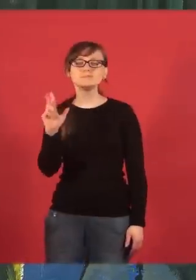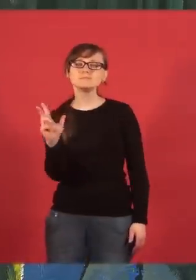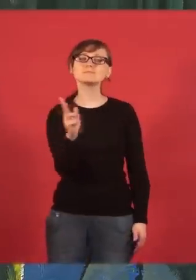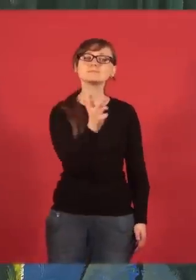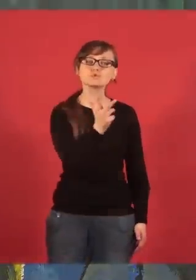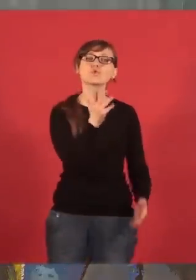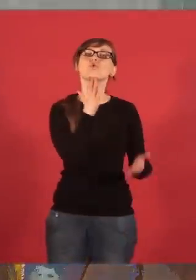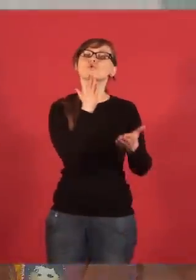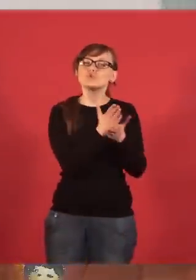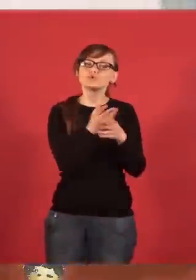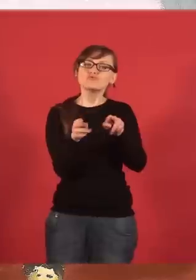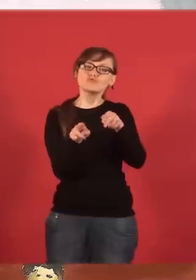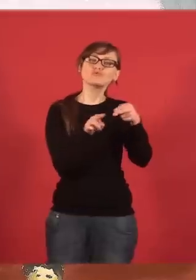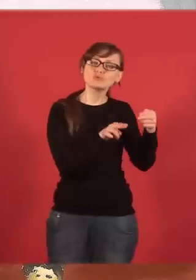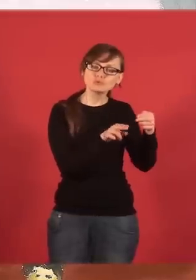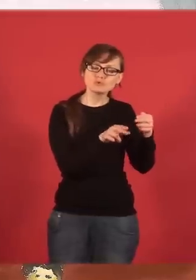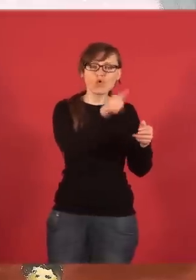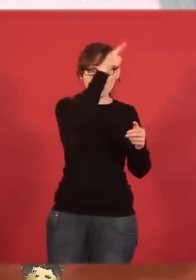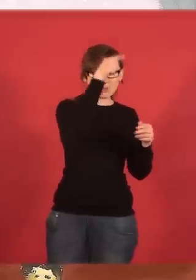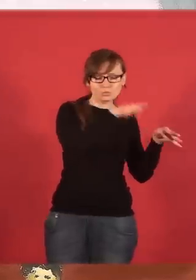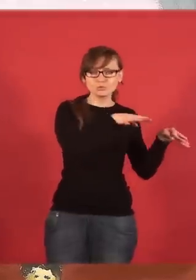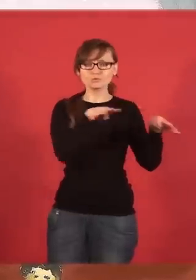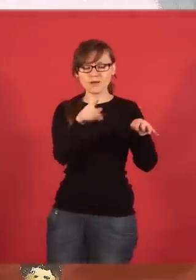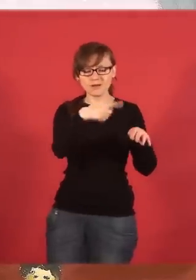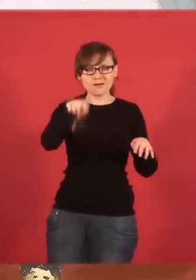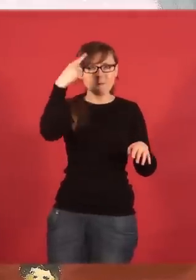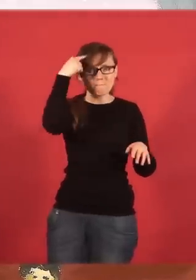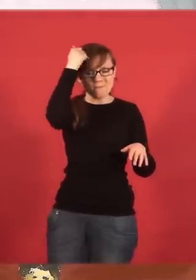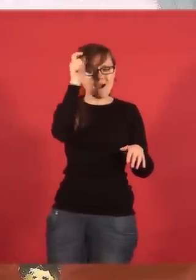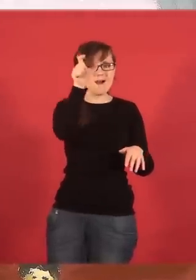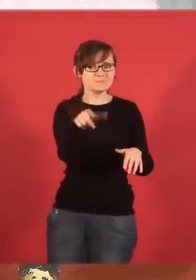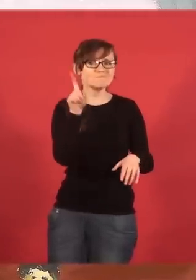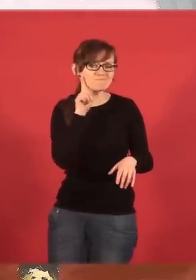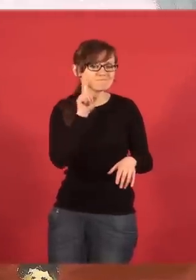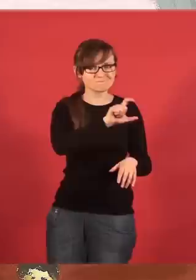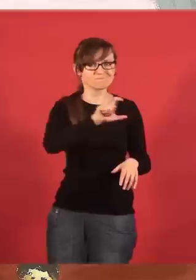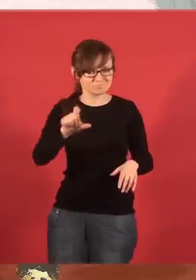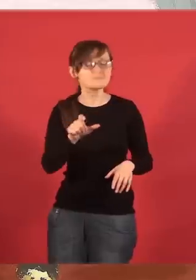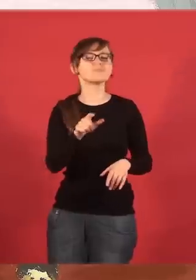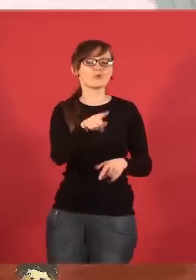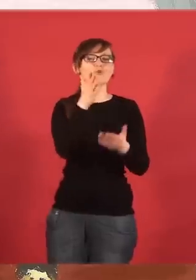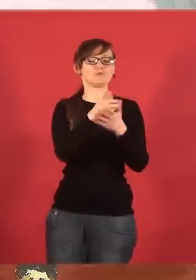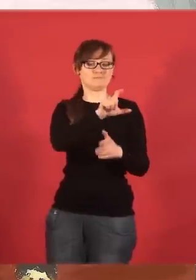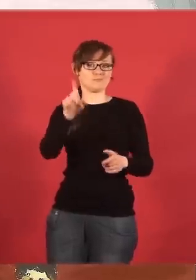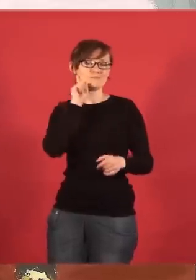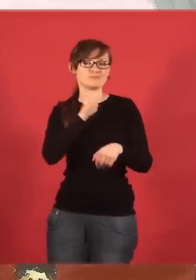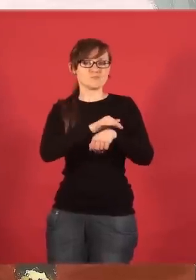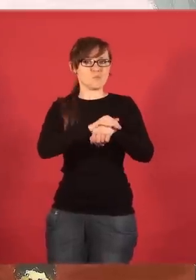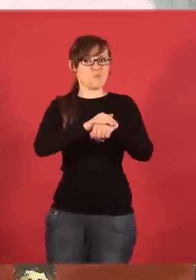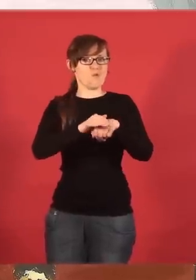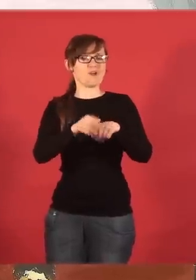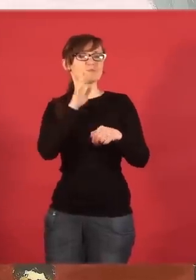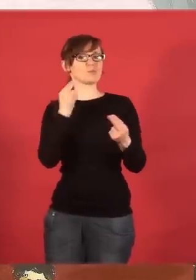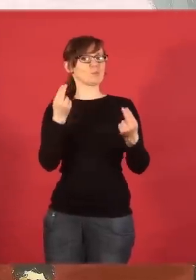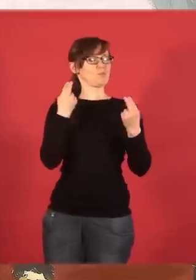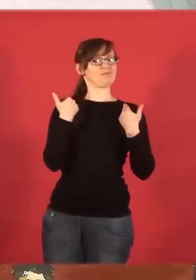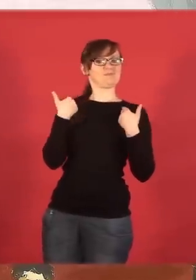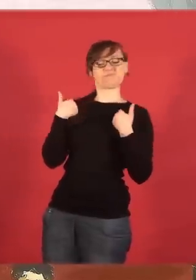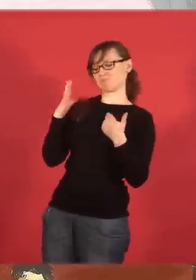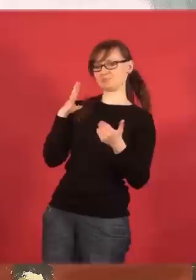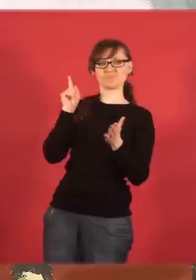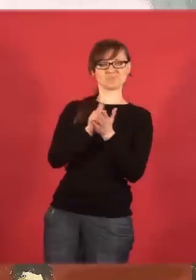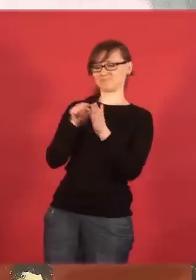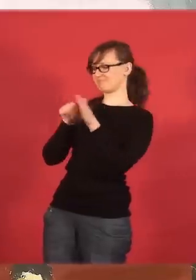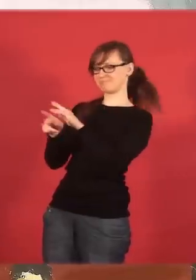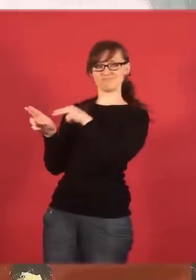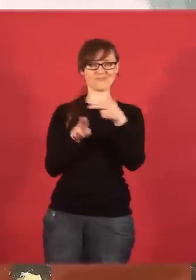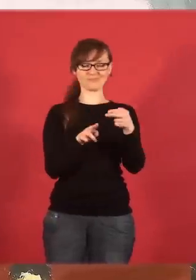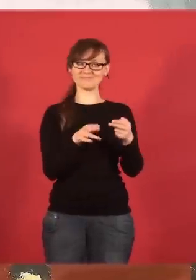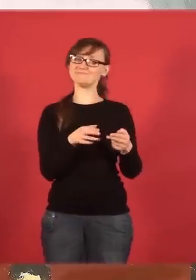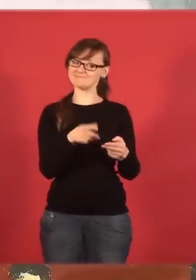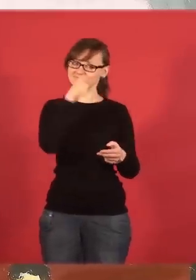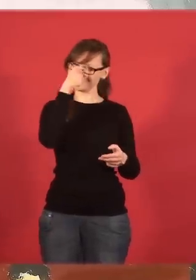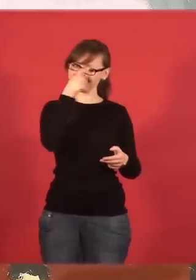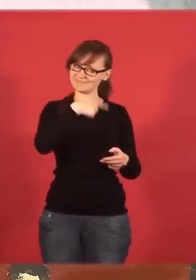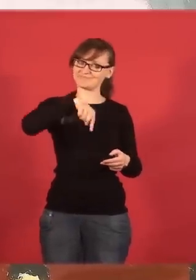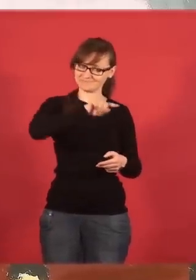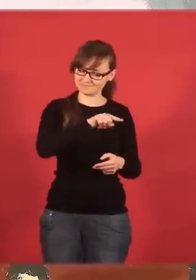Po tej przygodzie Tomek i Joe cieszyli się w szkole wielką sławą i zainteresowaniem.